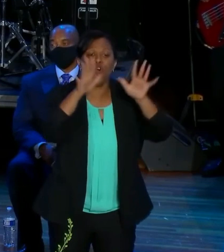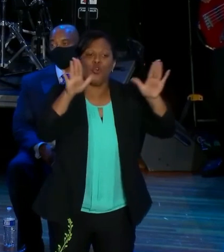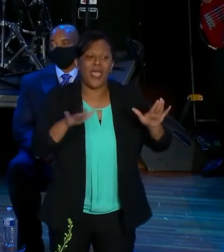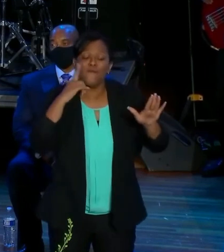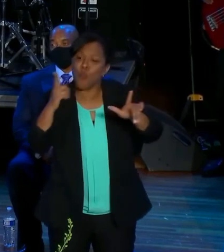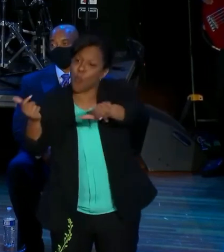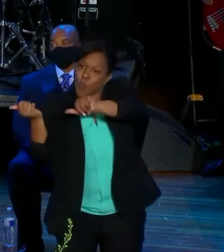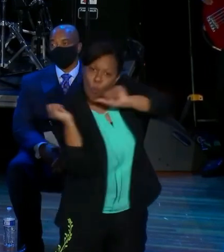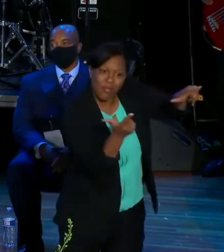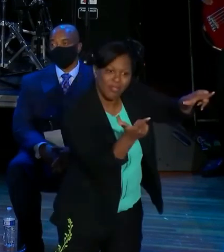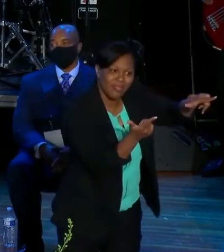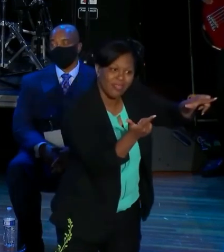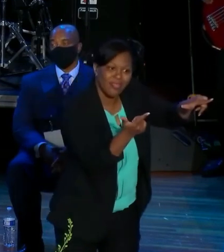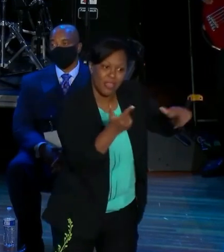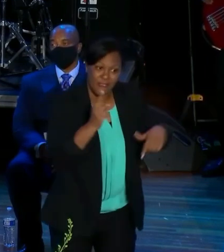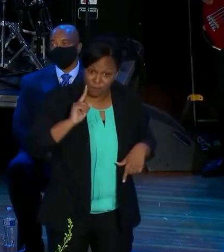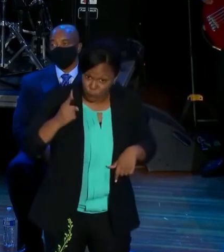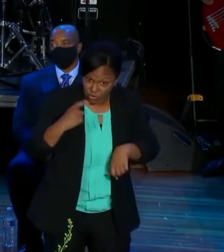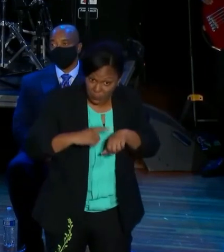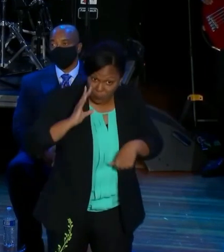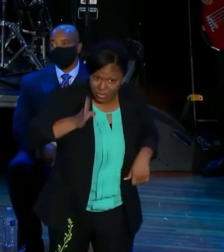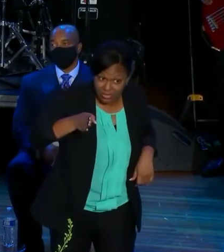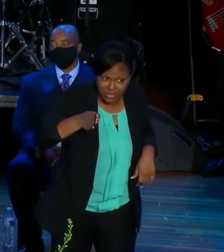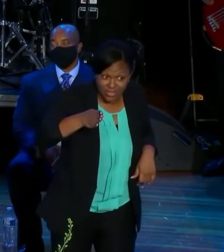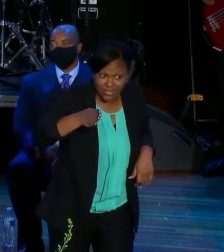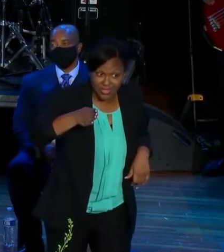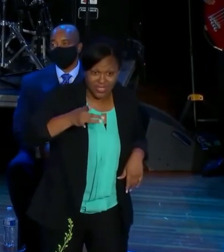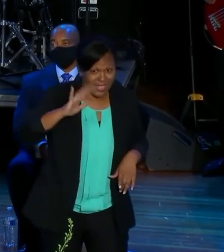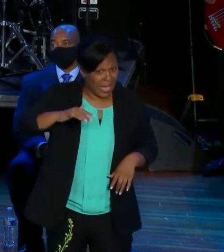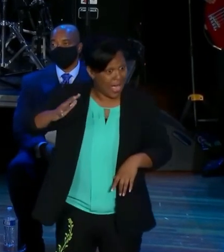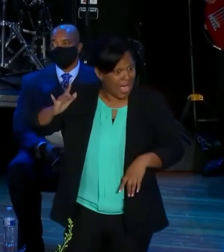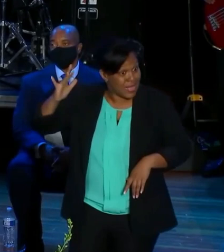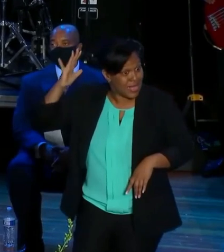Det har aldrig varit stort för svarta. Det har aldrig varit stort för latinamerikaner